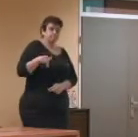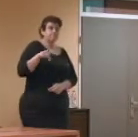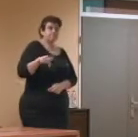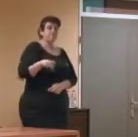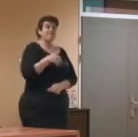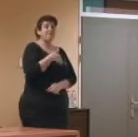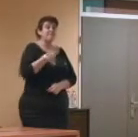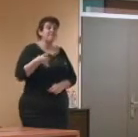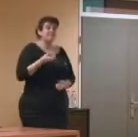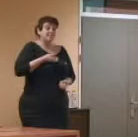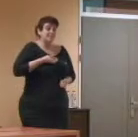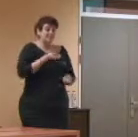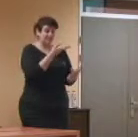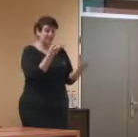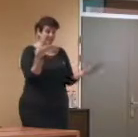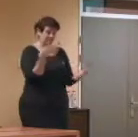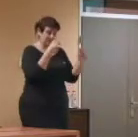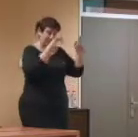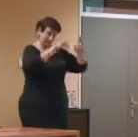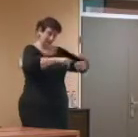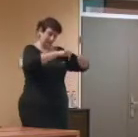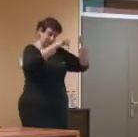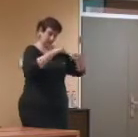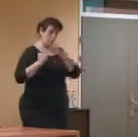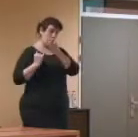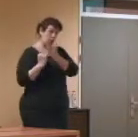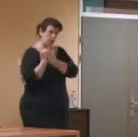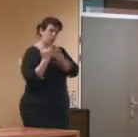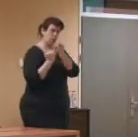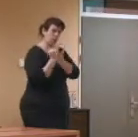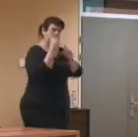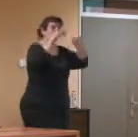que esta es la última de las jornadas que hemos realizado este año,